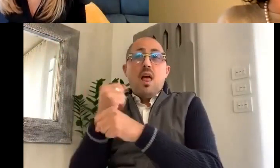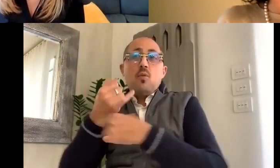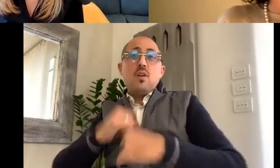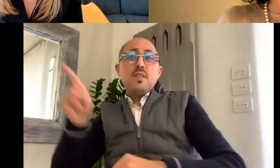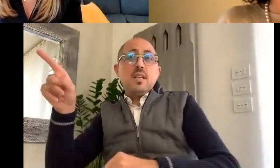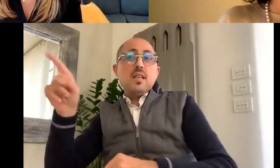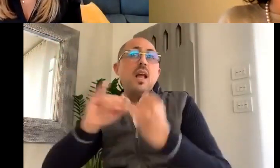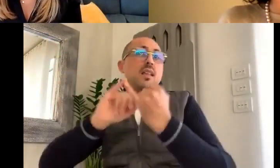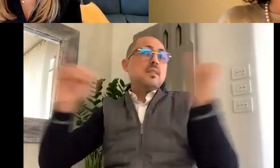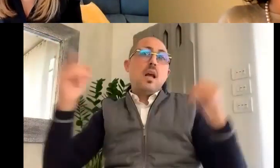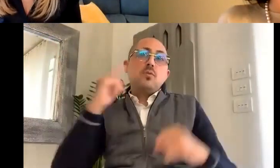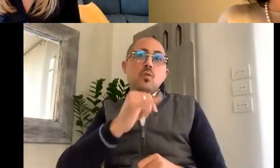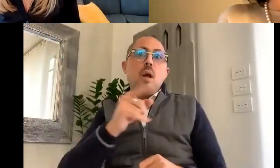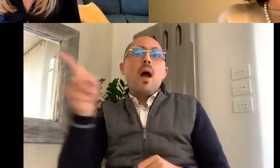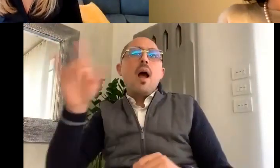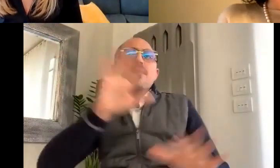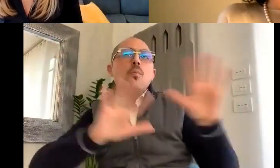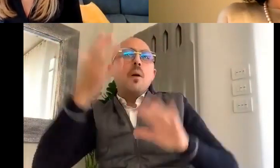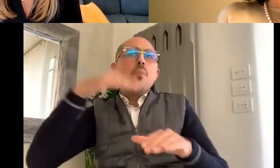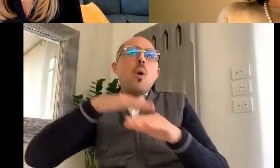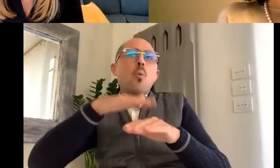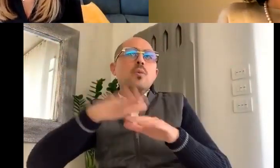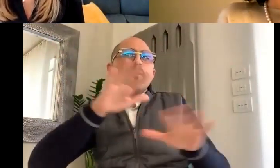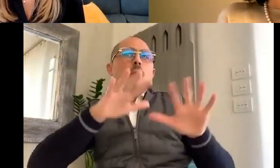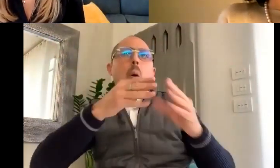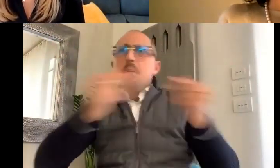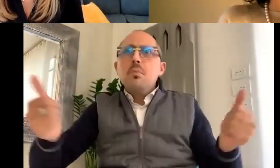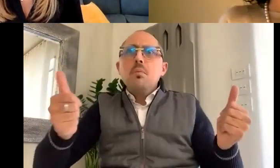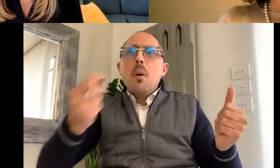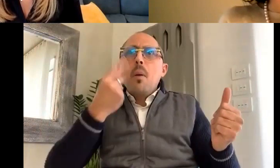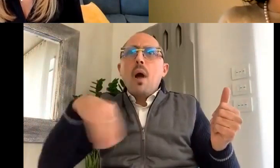dargli informazioni, la figlia ha cercato di chiedere